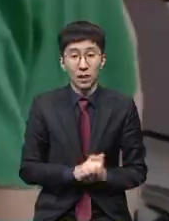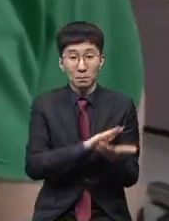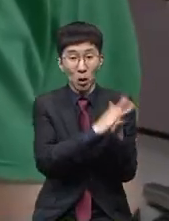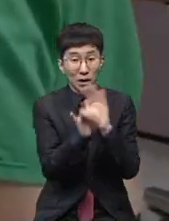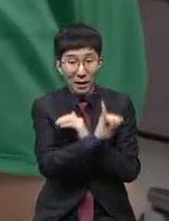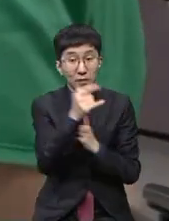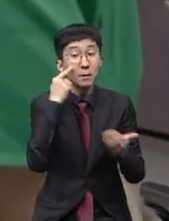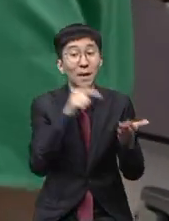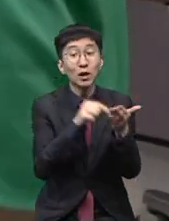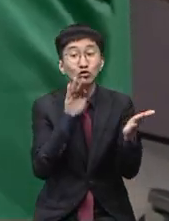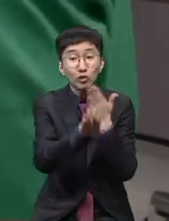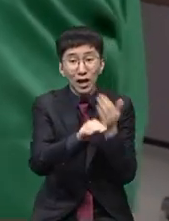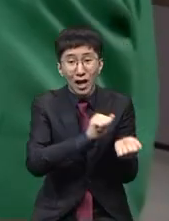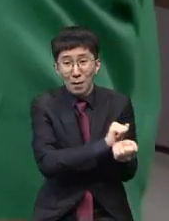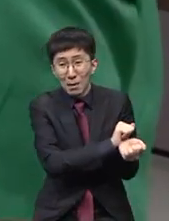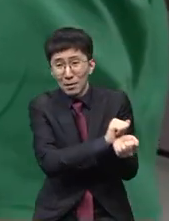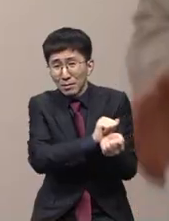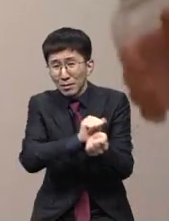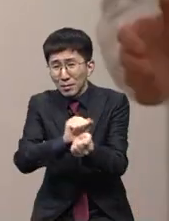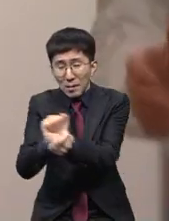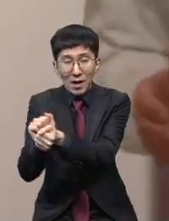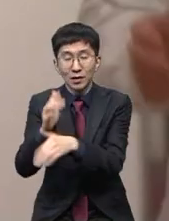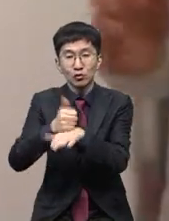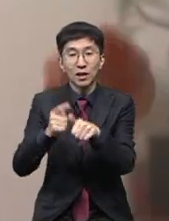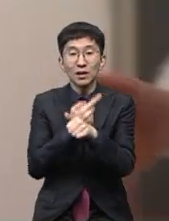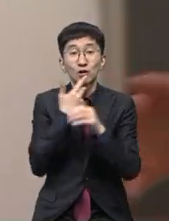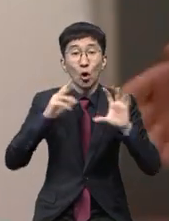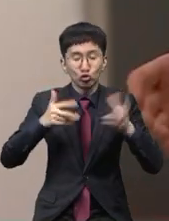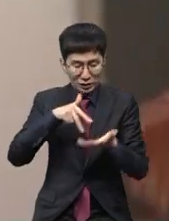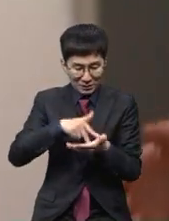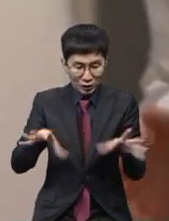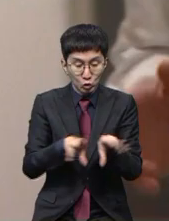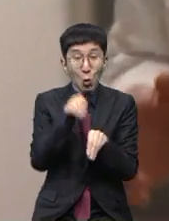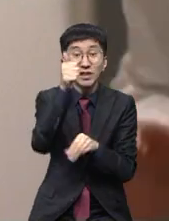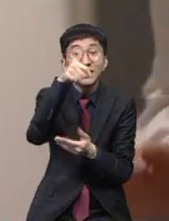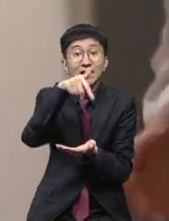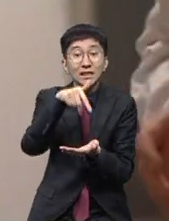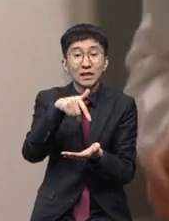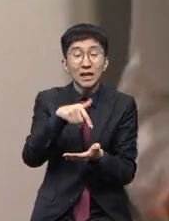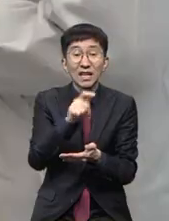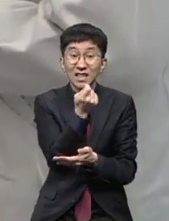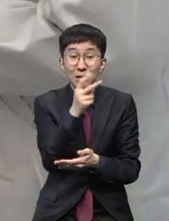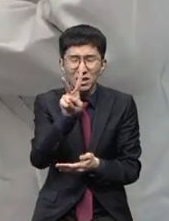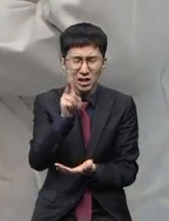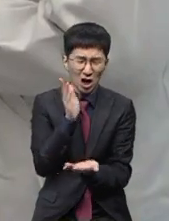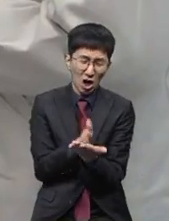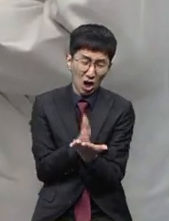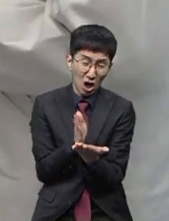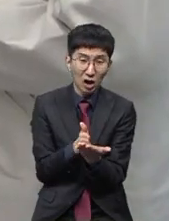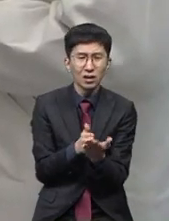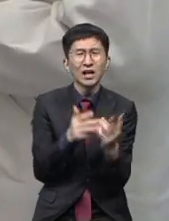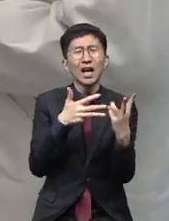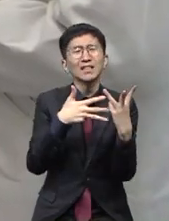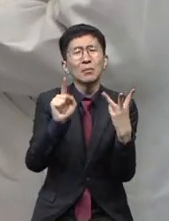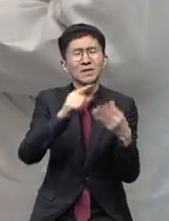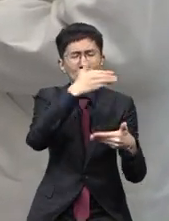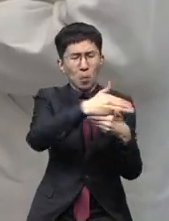이후 감염 확산세가 멈추지 않자 영국 존슨 총리는 대국민 TV 연설을 통해 3차 봉쇄 조치 도입을 발표했습니다.